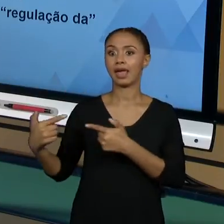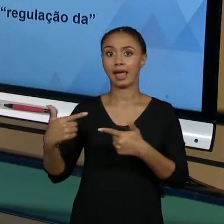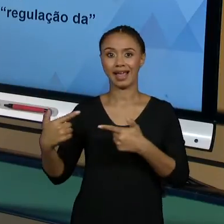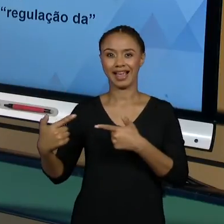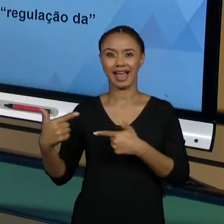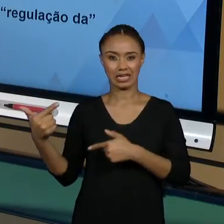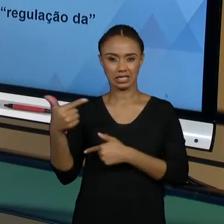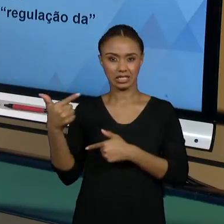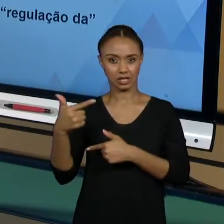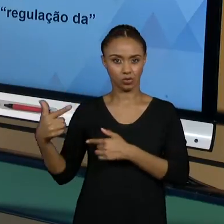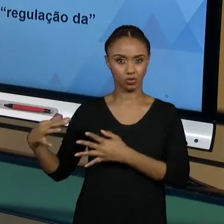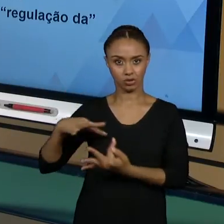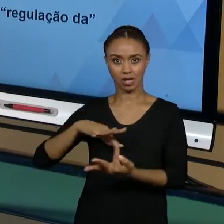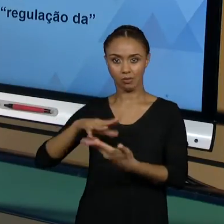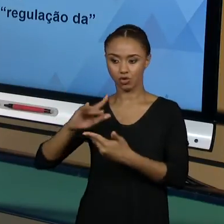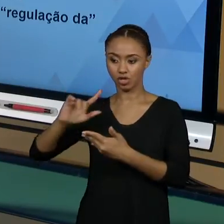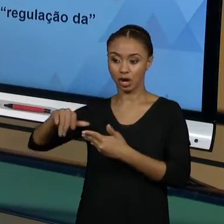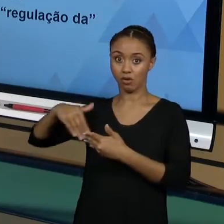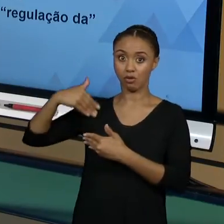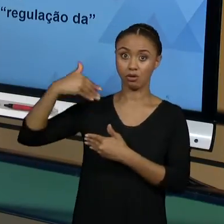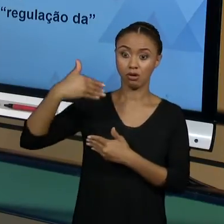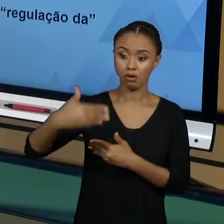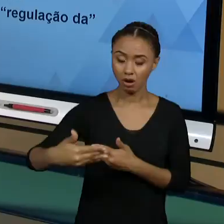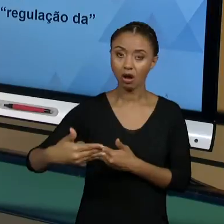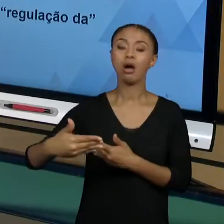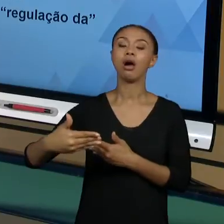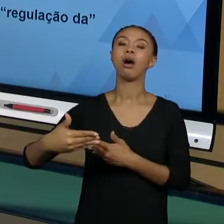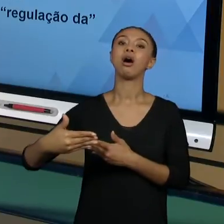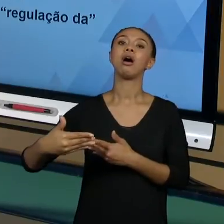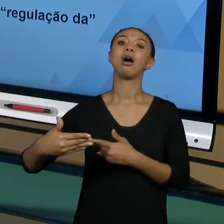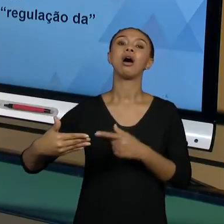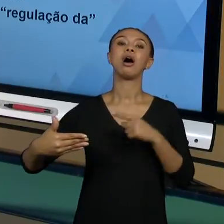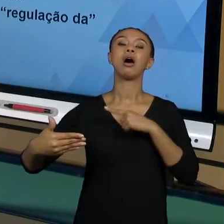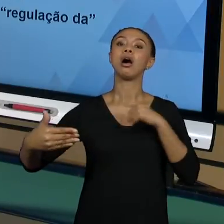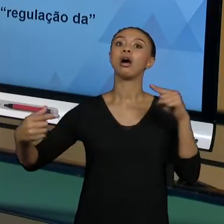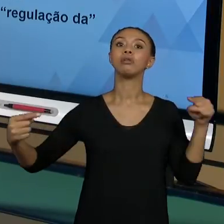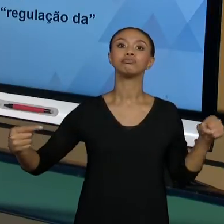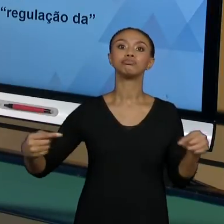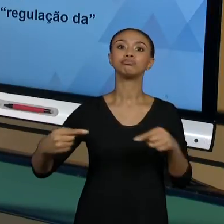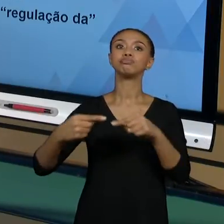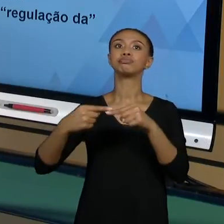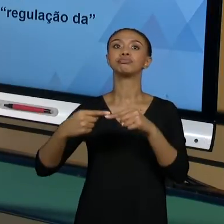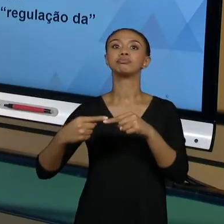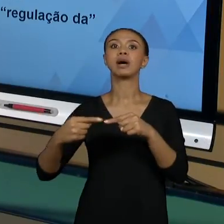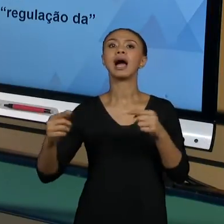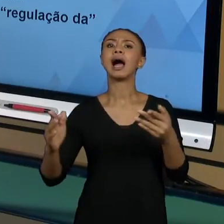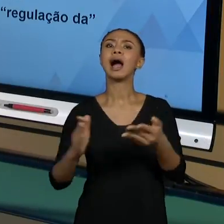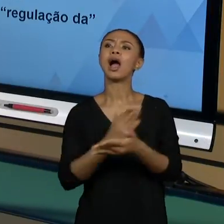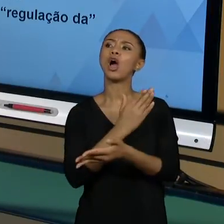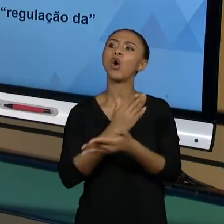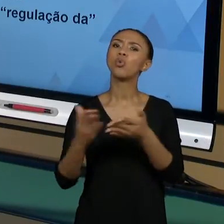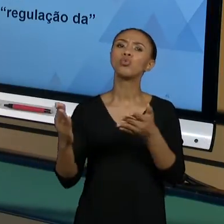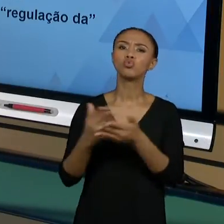SENSAÇÃO... A POSSIBILIDADE, A COINCIDÊNCIA DA REUNIÃO DE ALGUNS ESTUDIOSOS QUE VINHAM DE